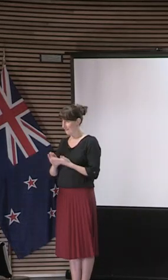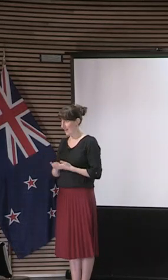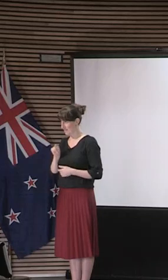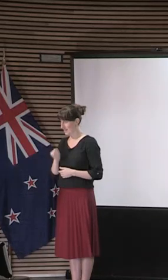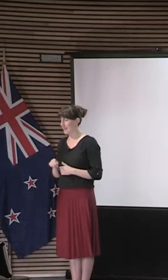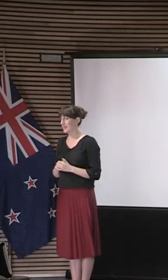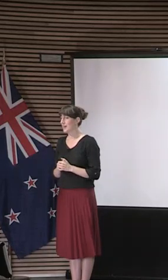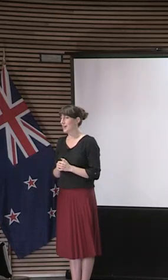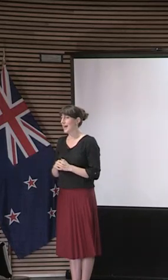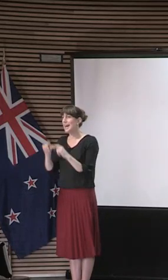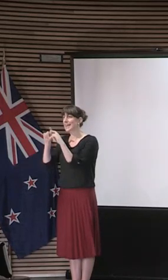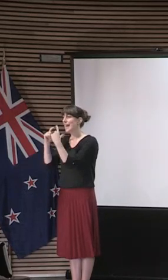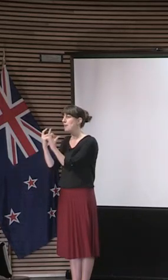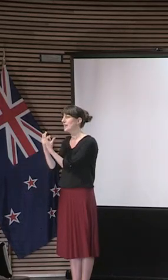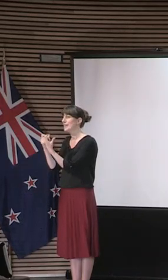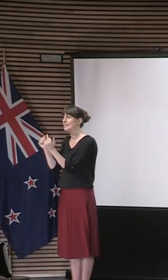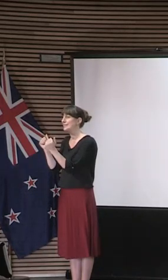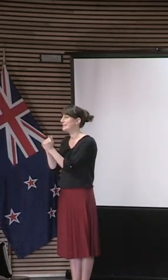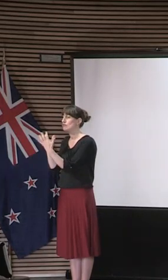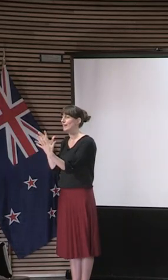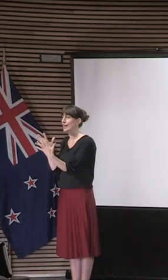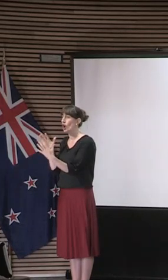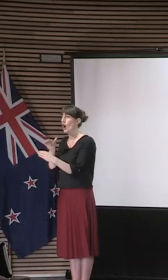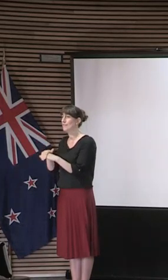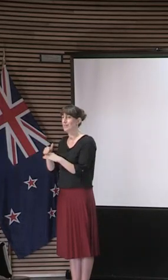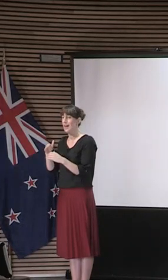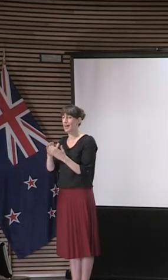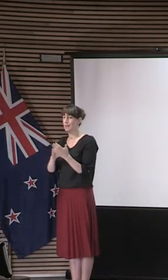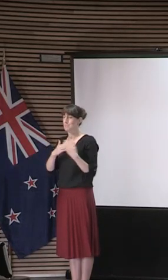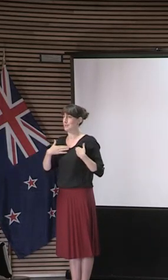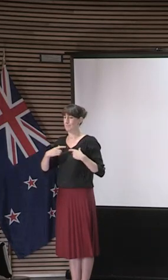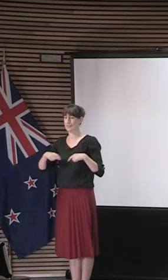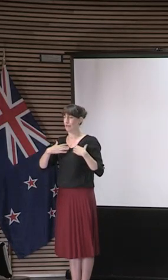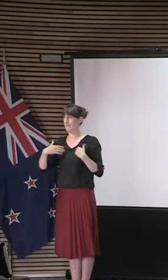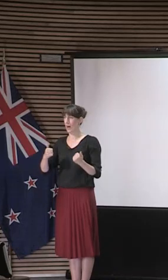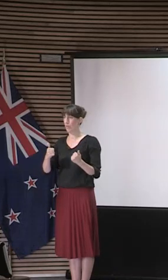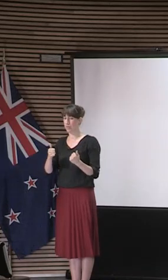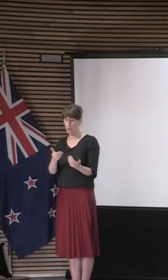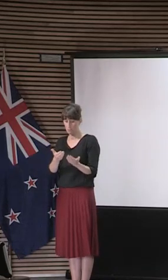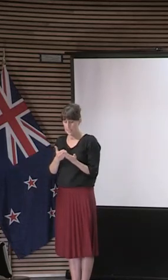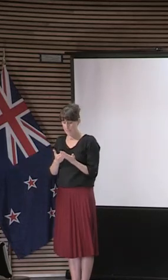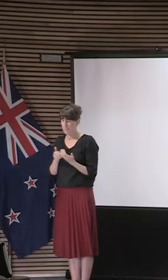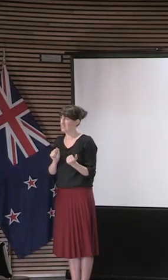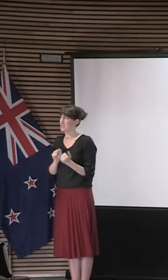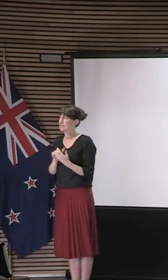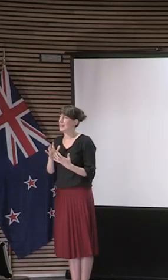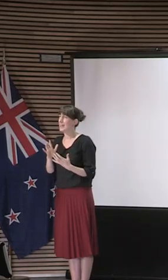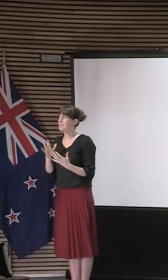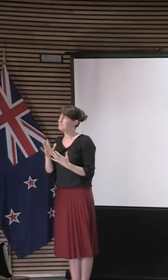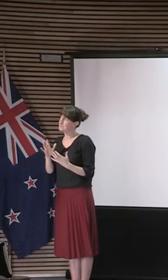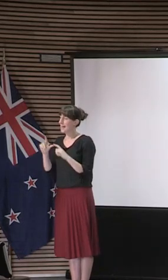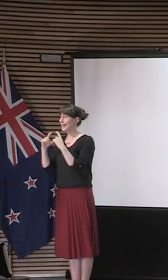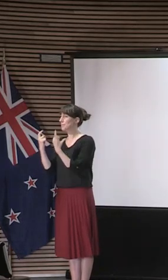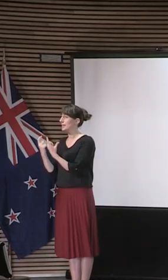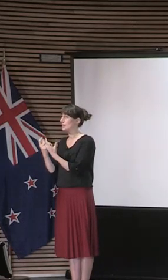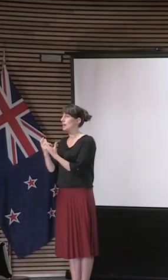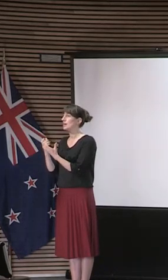Whakamarama tere o reira. TE